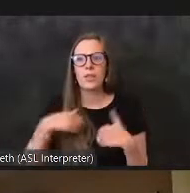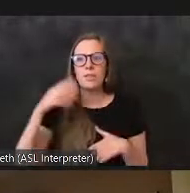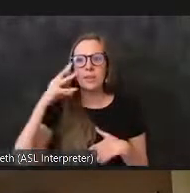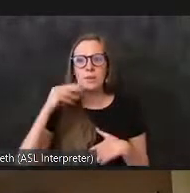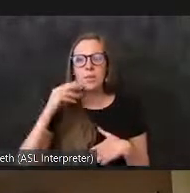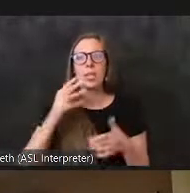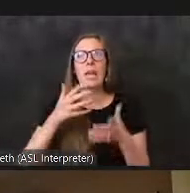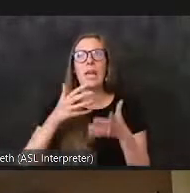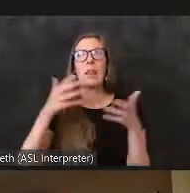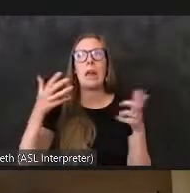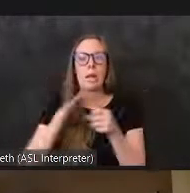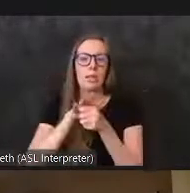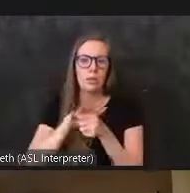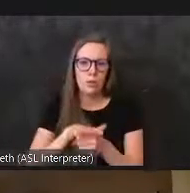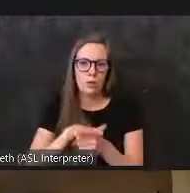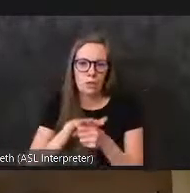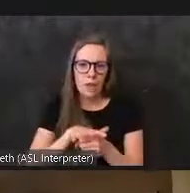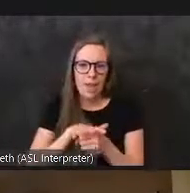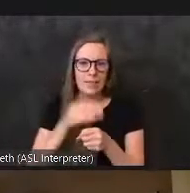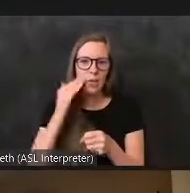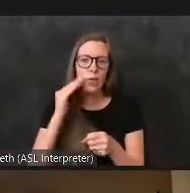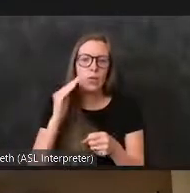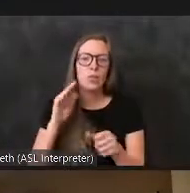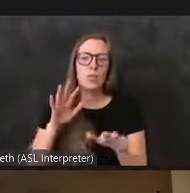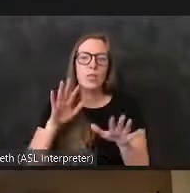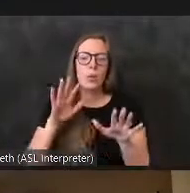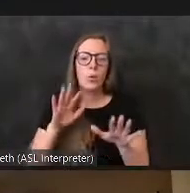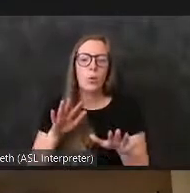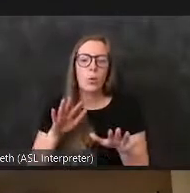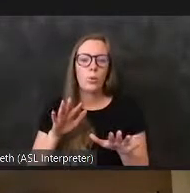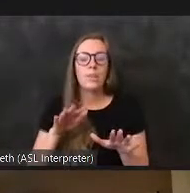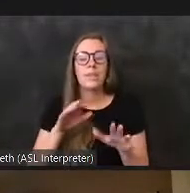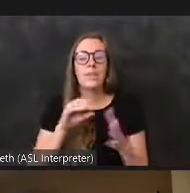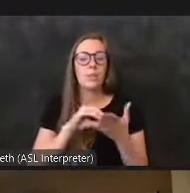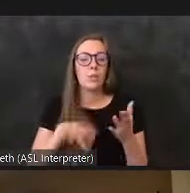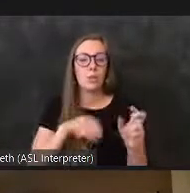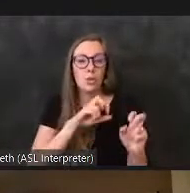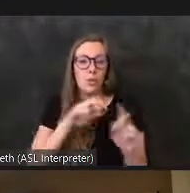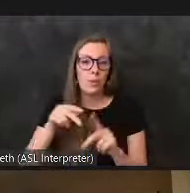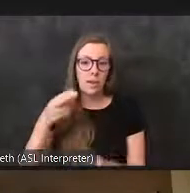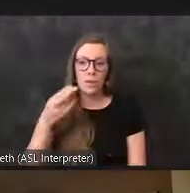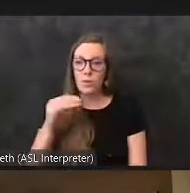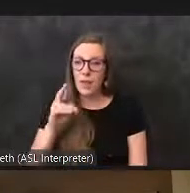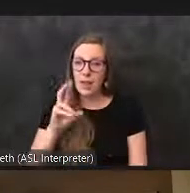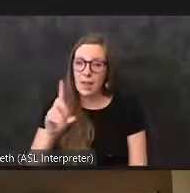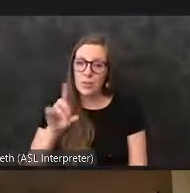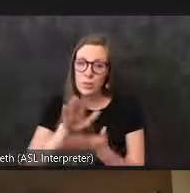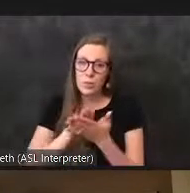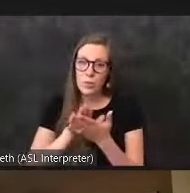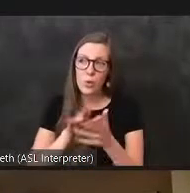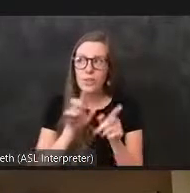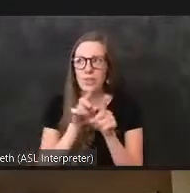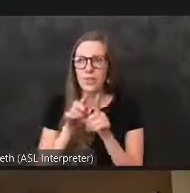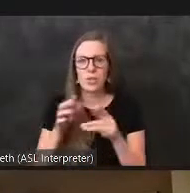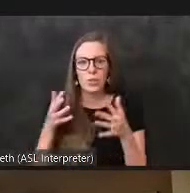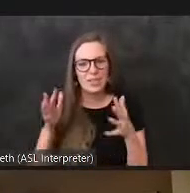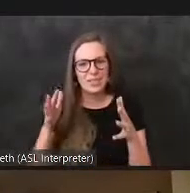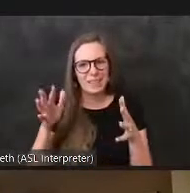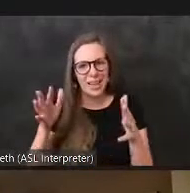estrés y de hecho han sentido de estudiantes que retornan al sistema híbrido de escuela, la ansiedad que viene con ello.